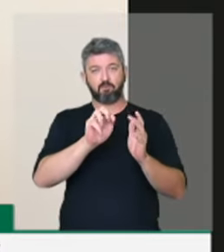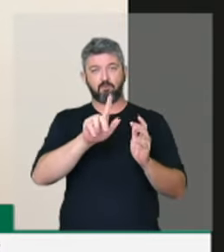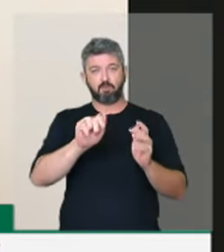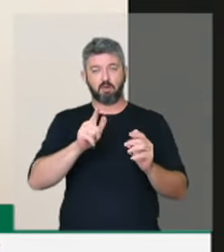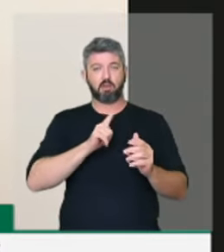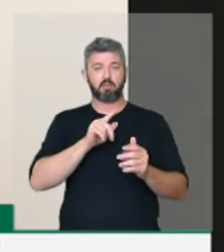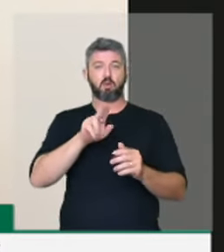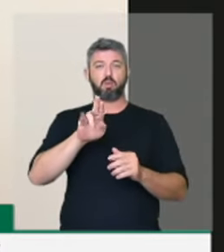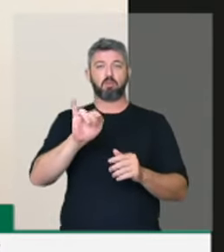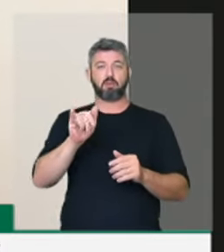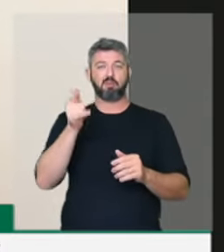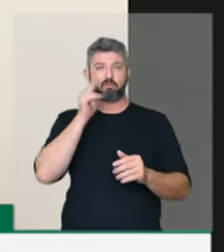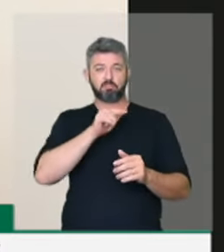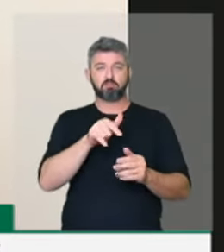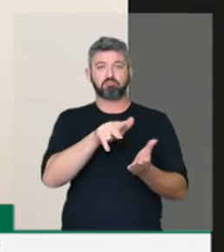PRECISAM. POR ISSO, O AVANTE